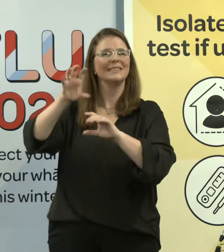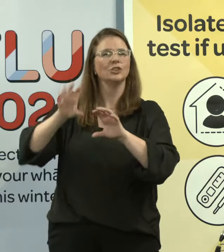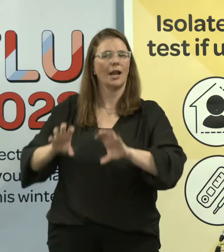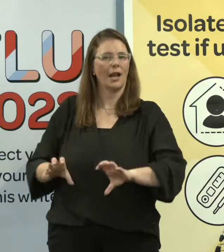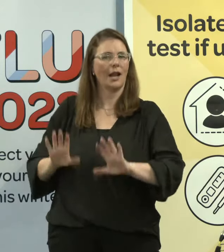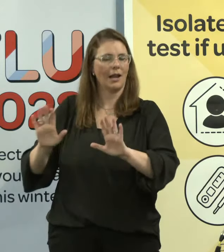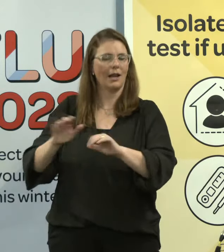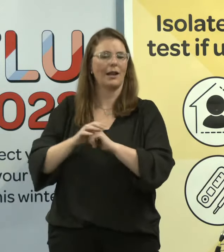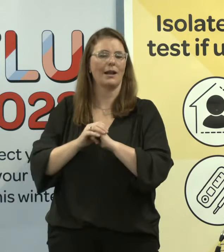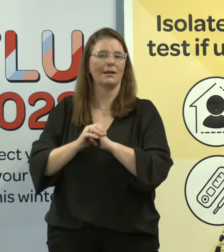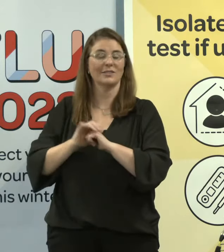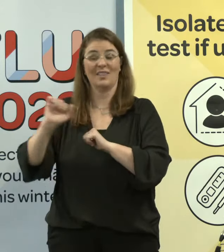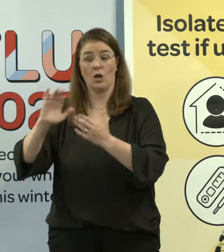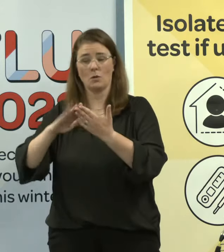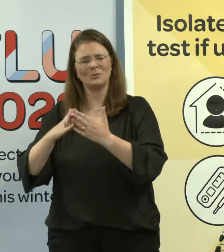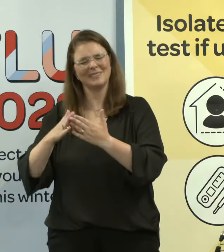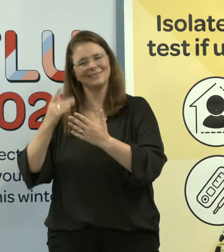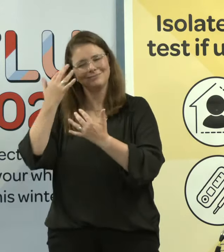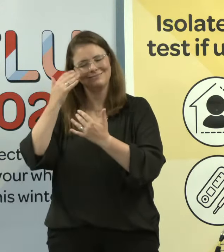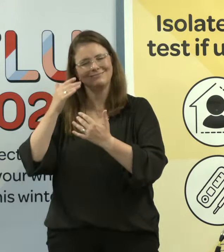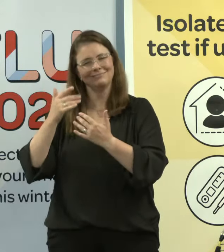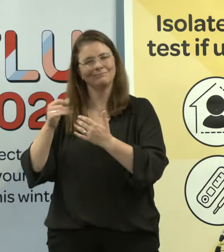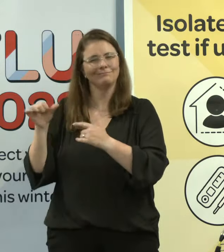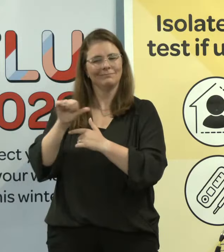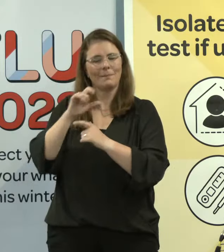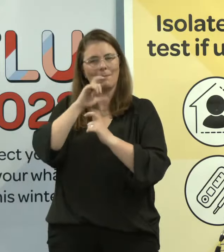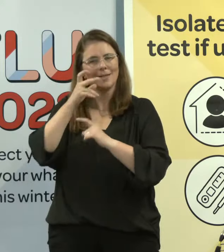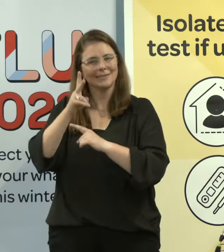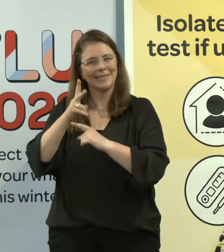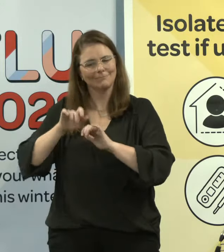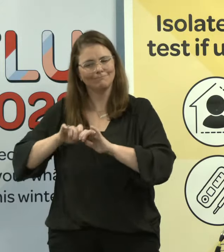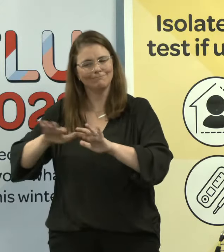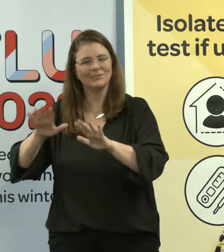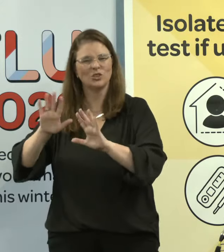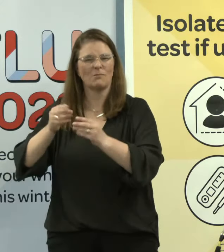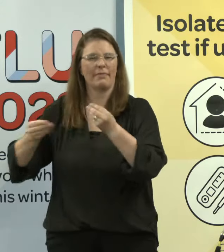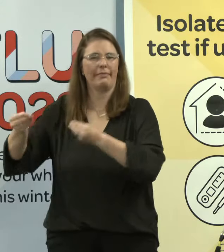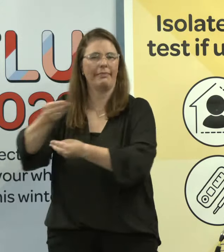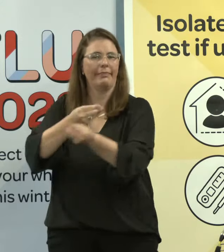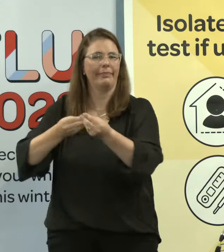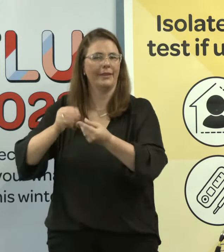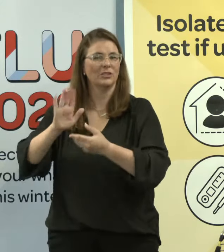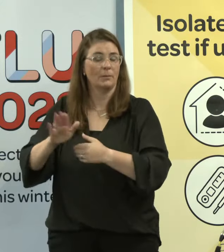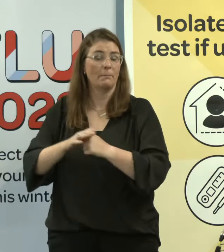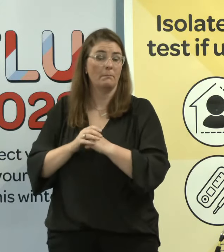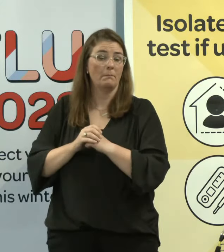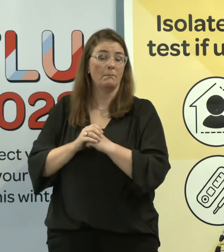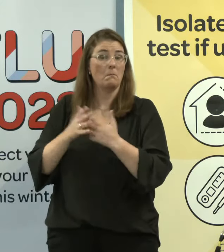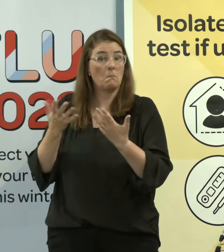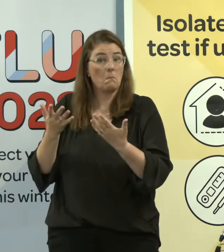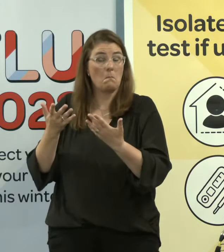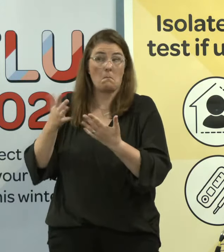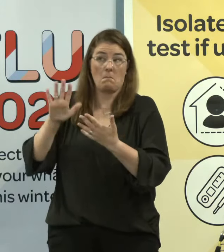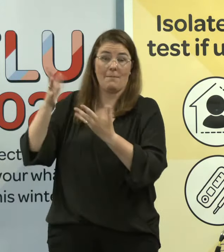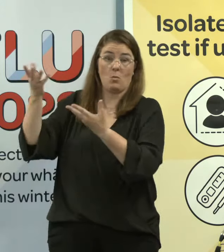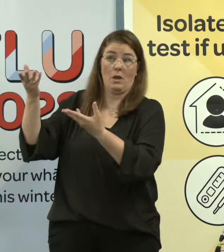kanohi kanohi. Ehara pea i te